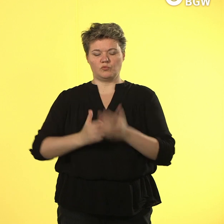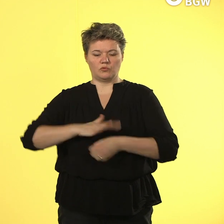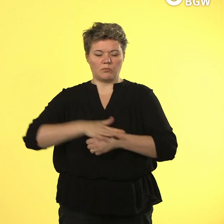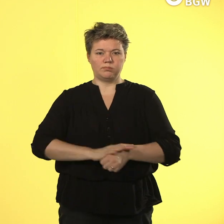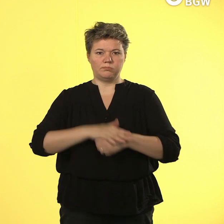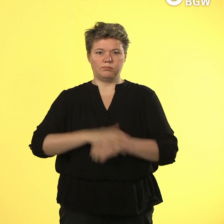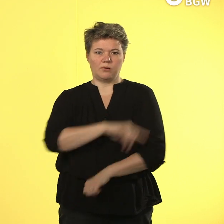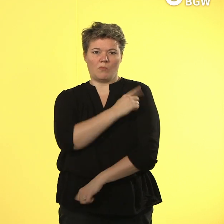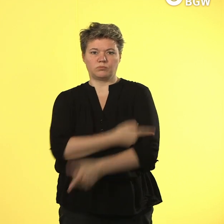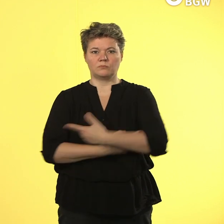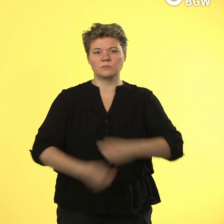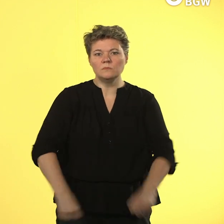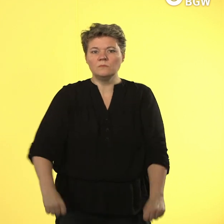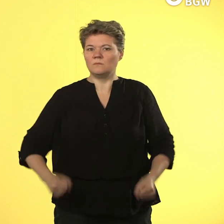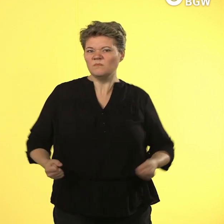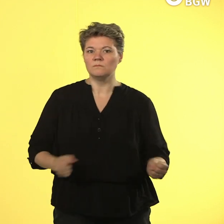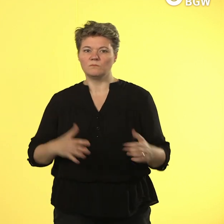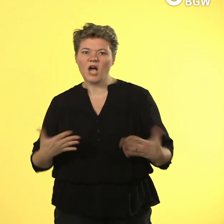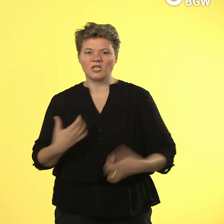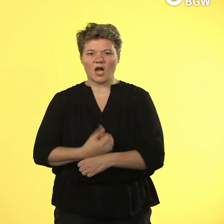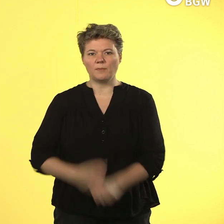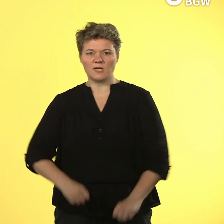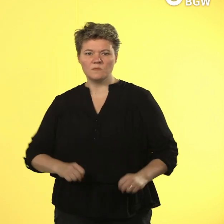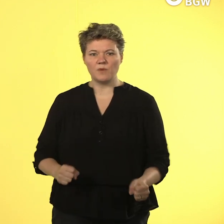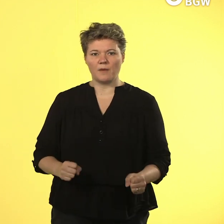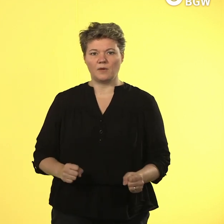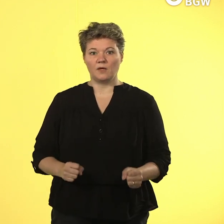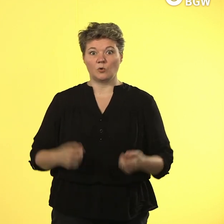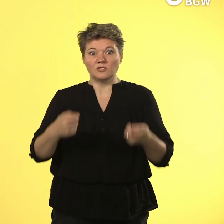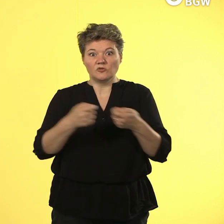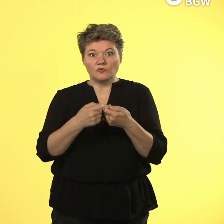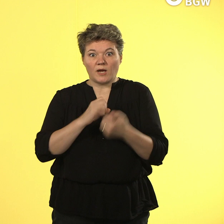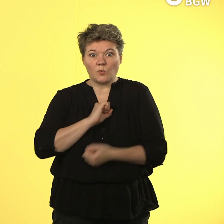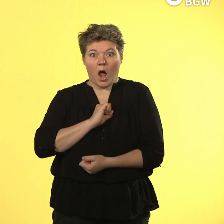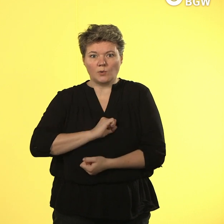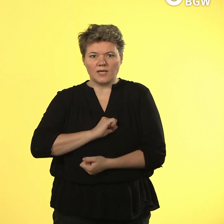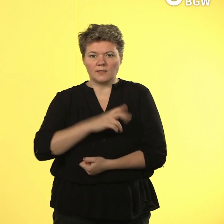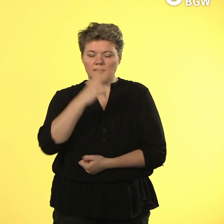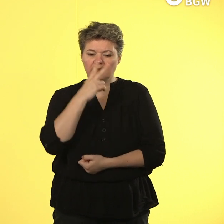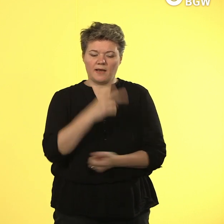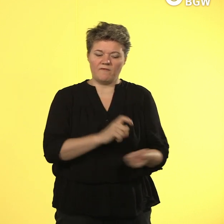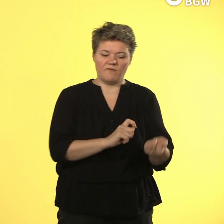Ambivalenzen auszuhalten, Chancen zu sehen, auch Unstimmigkeiten auszuhalten, mich auf den Weg zu machen,